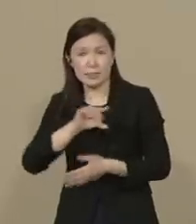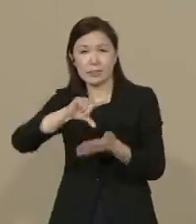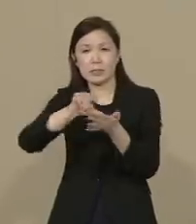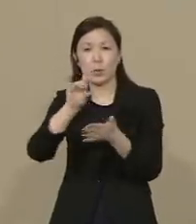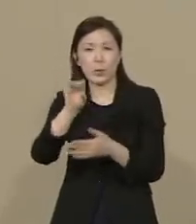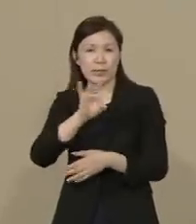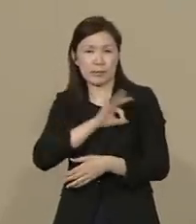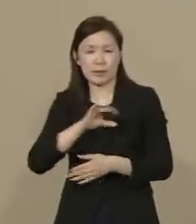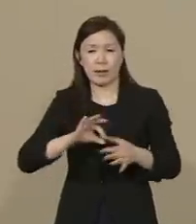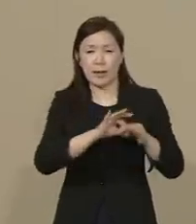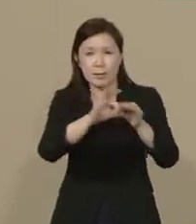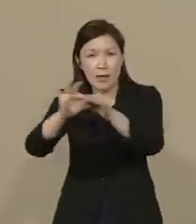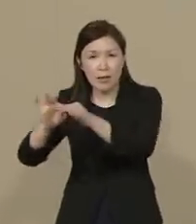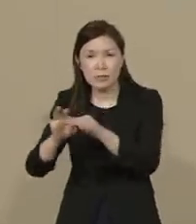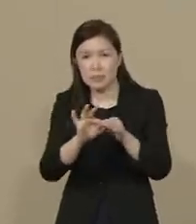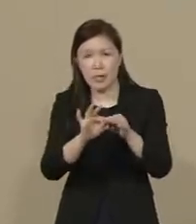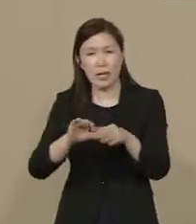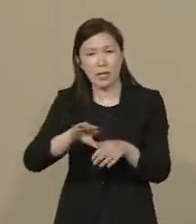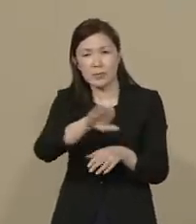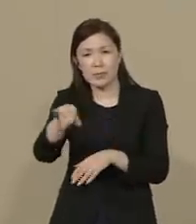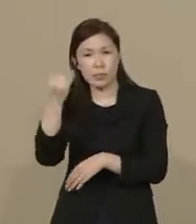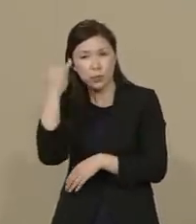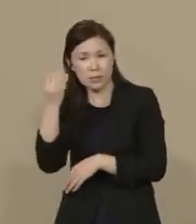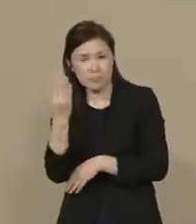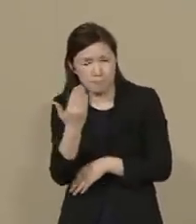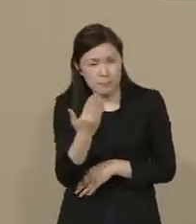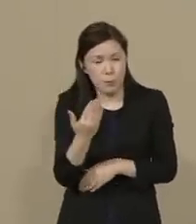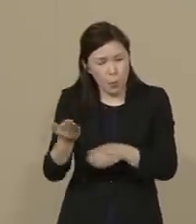小さな声に耳を 傾けている公明党こそ